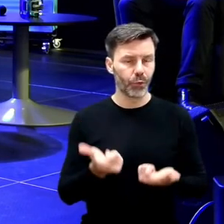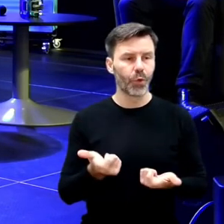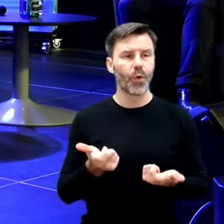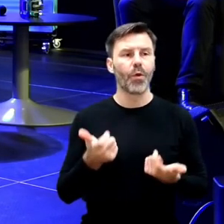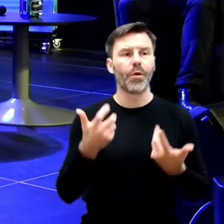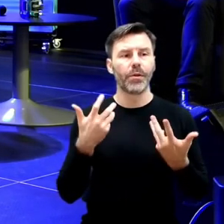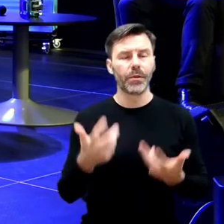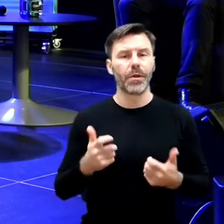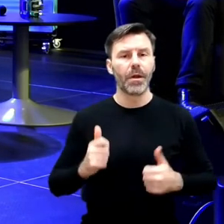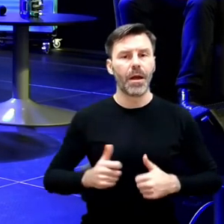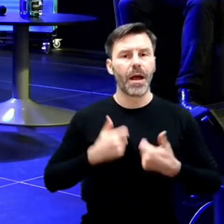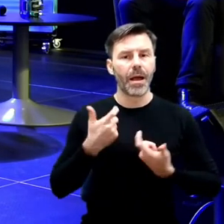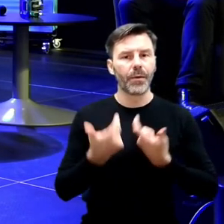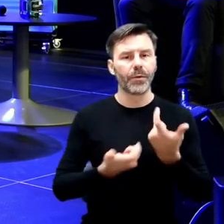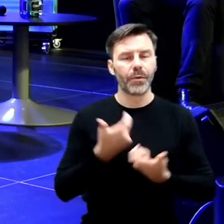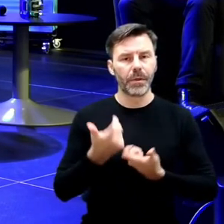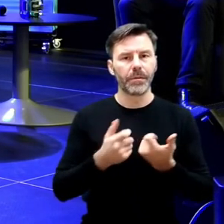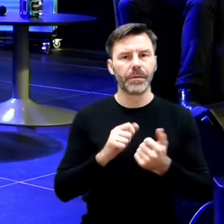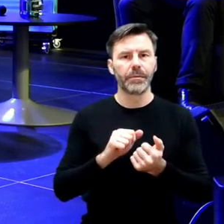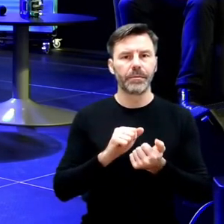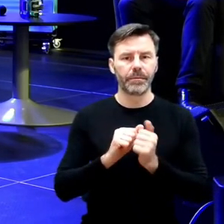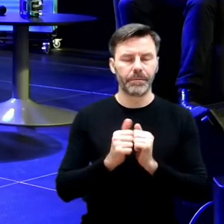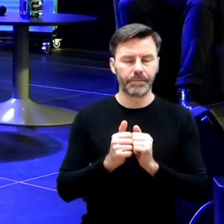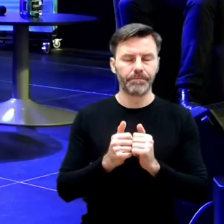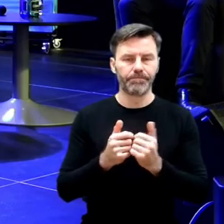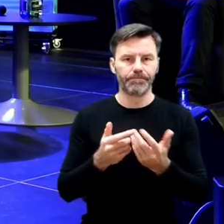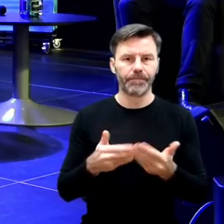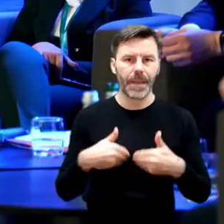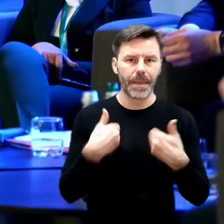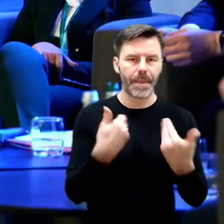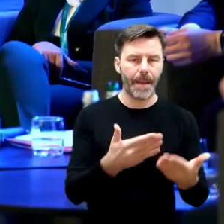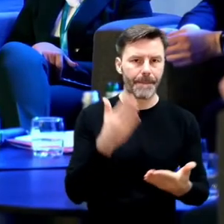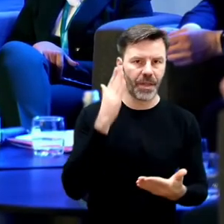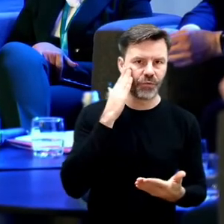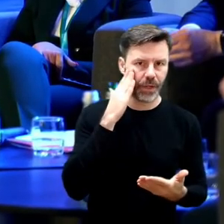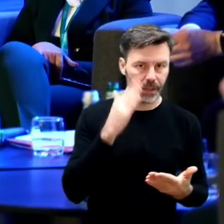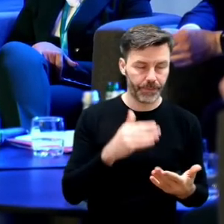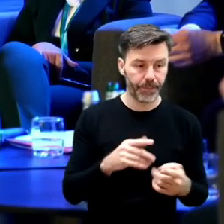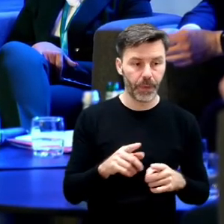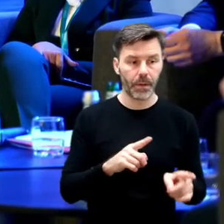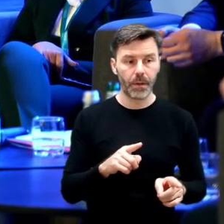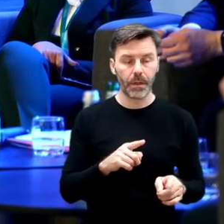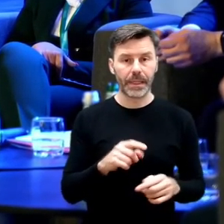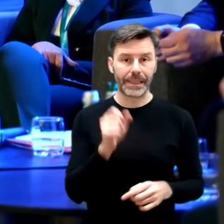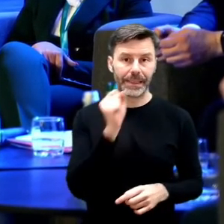Czyli z jednej strony to jest opuszczenie mieszkania w starym zasobie komunalnym.